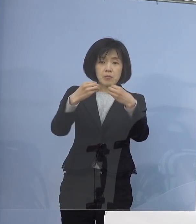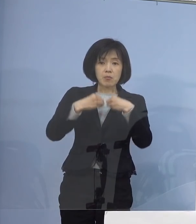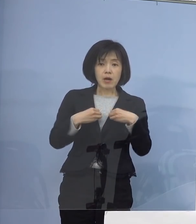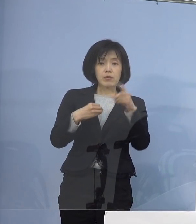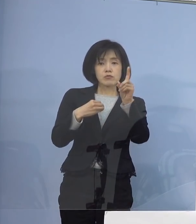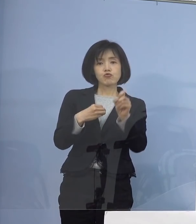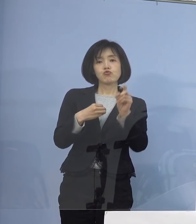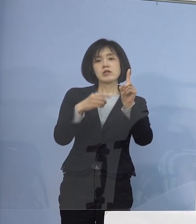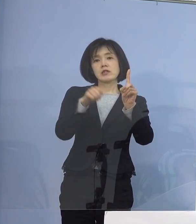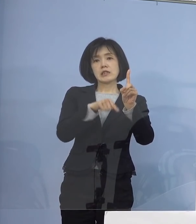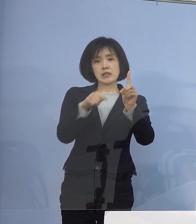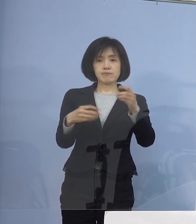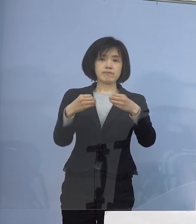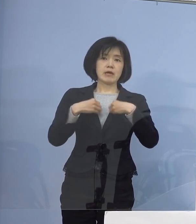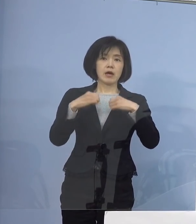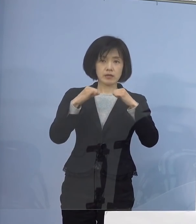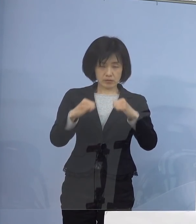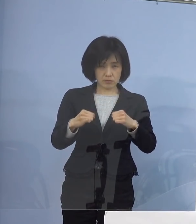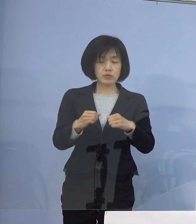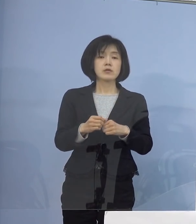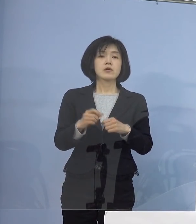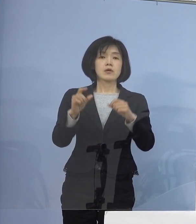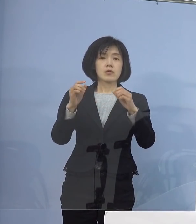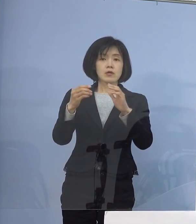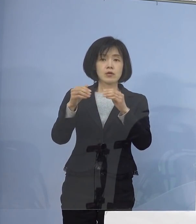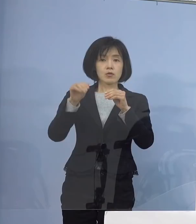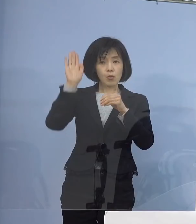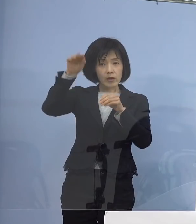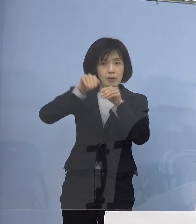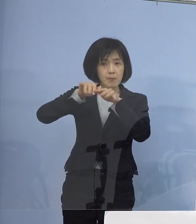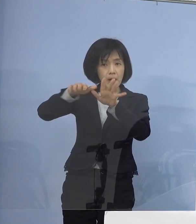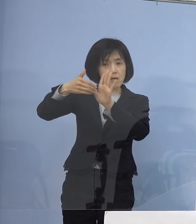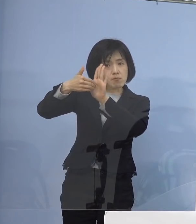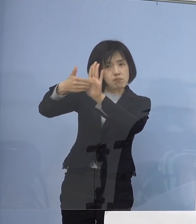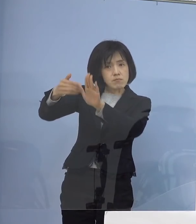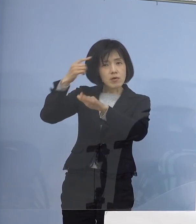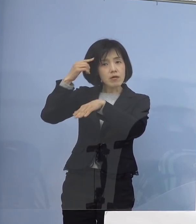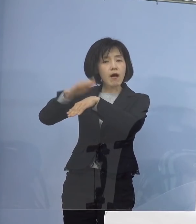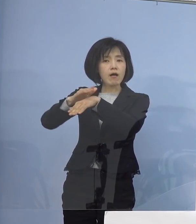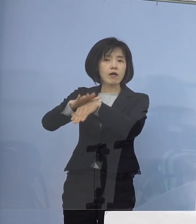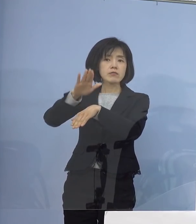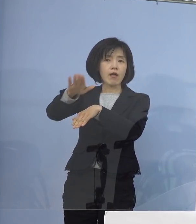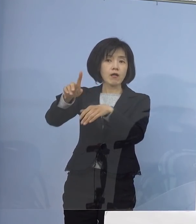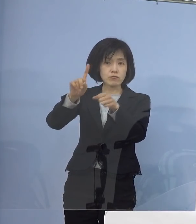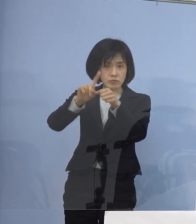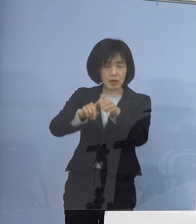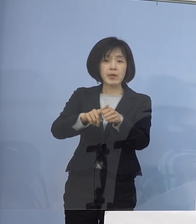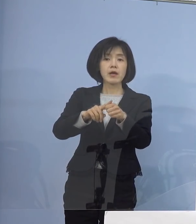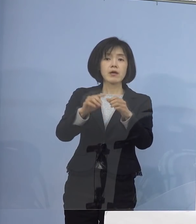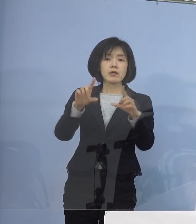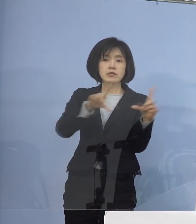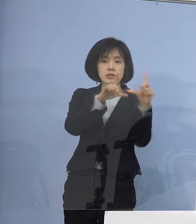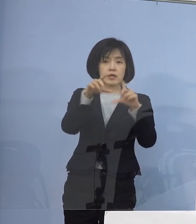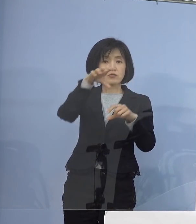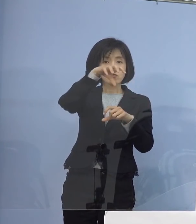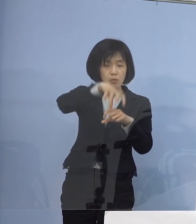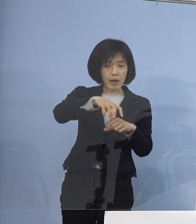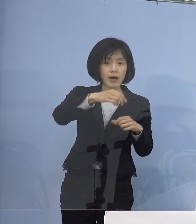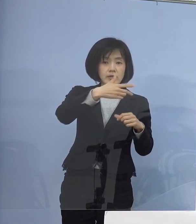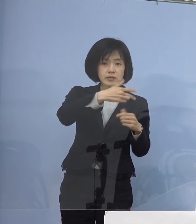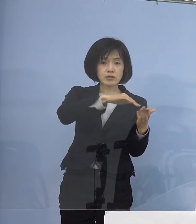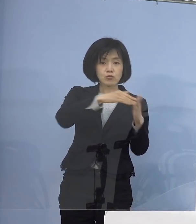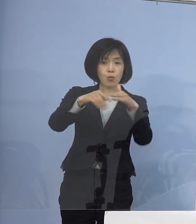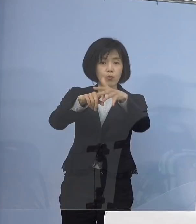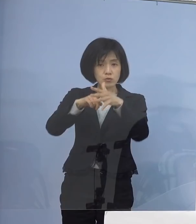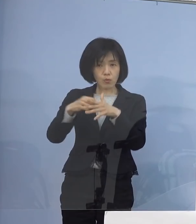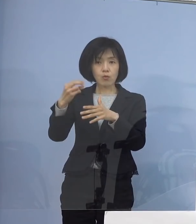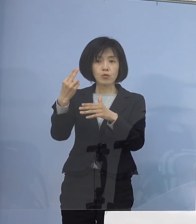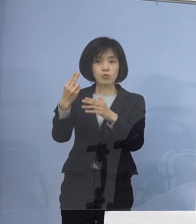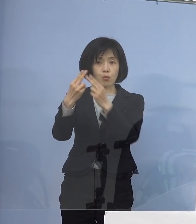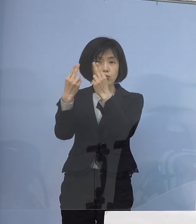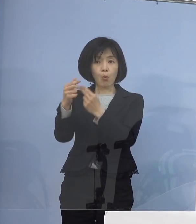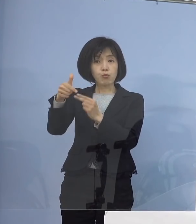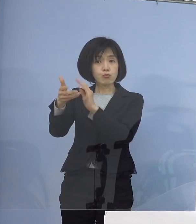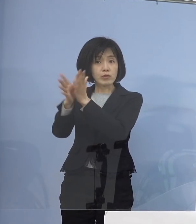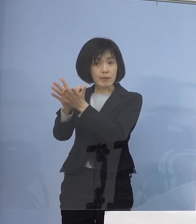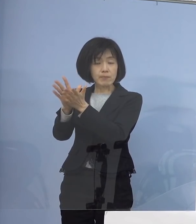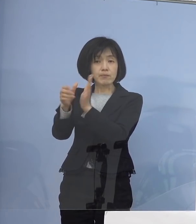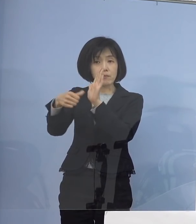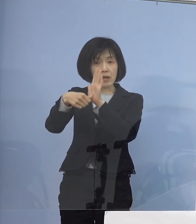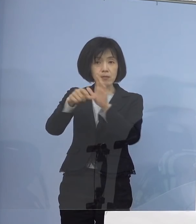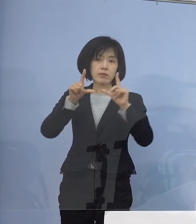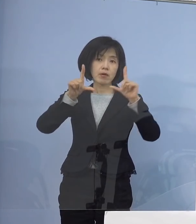なお公衆衛生上の観点から感染された方のお住まいの市町村 または都道府県の内訳を公表させていただきます